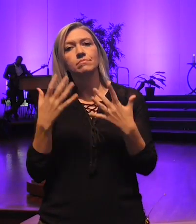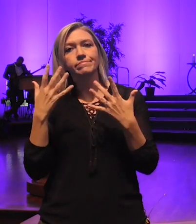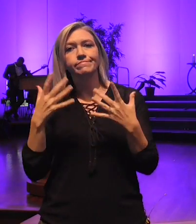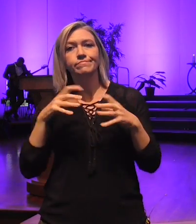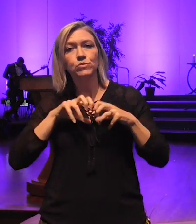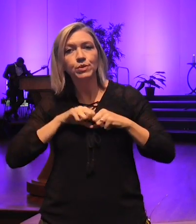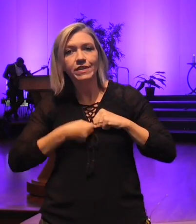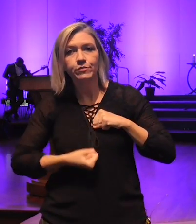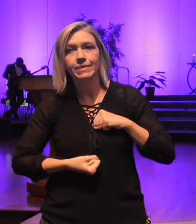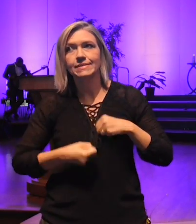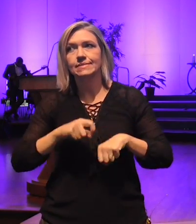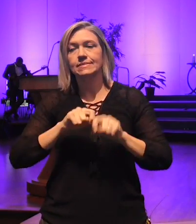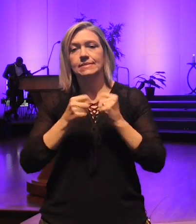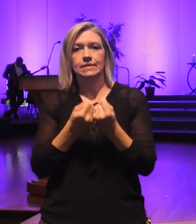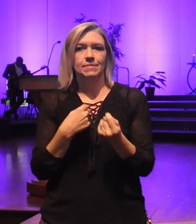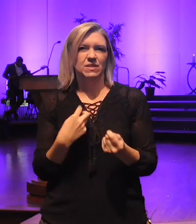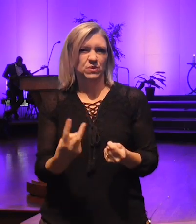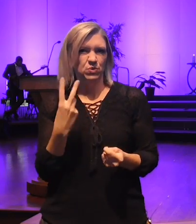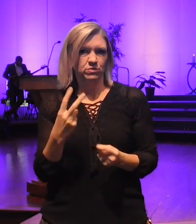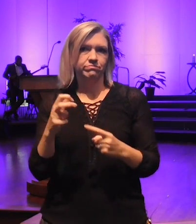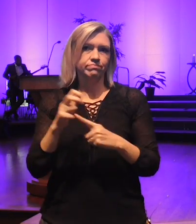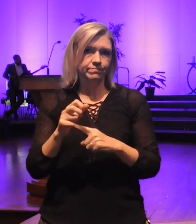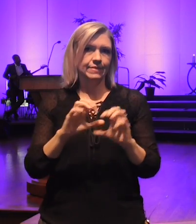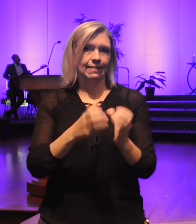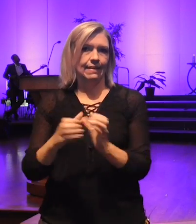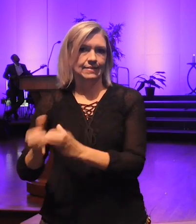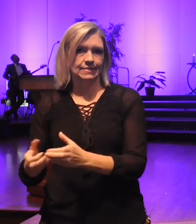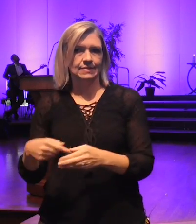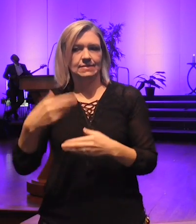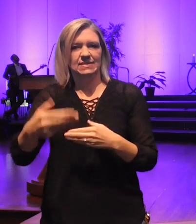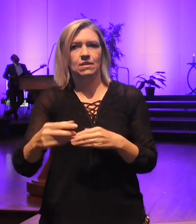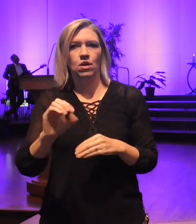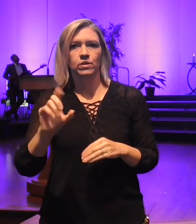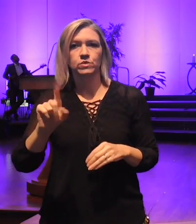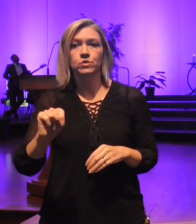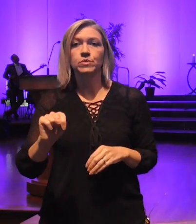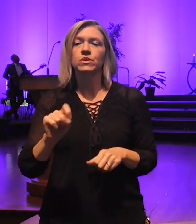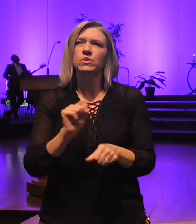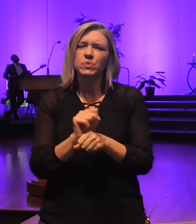dos clases de grado a principios de octubre. Cómo atravesar y comprender el duelo durante